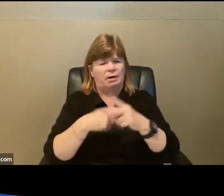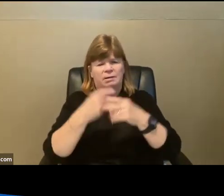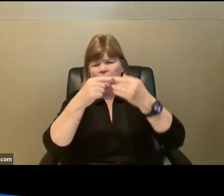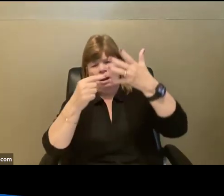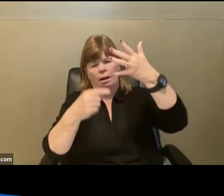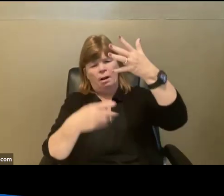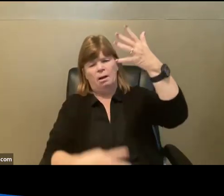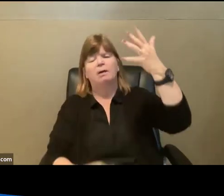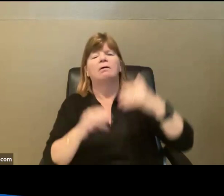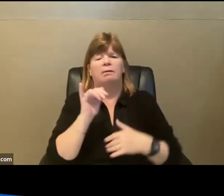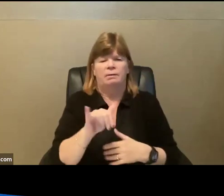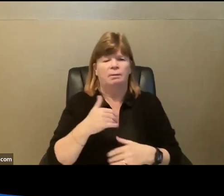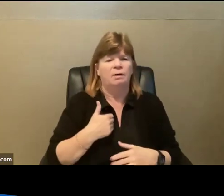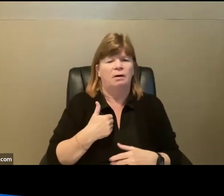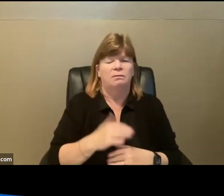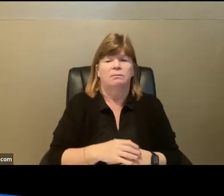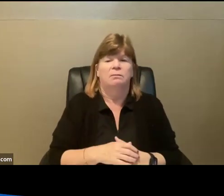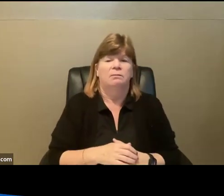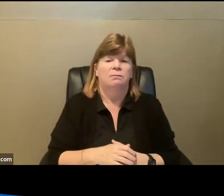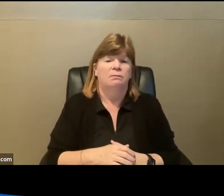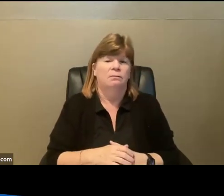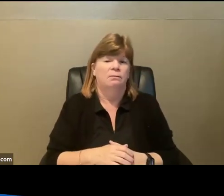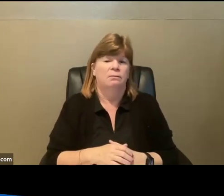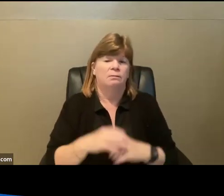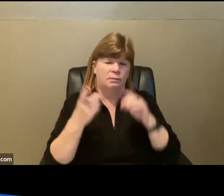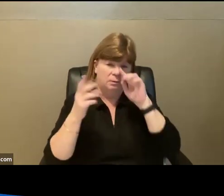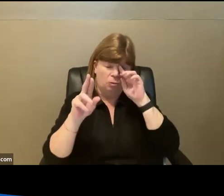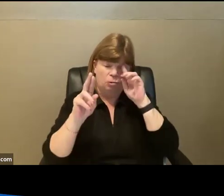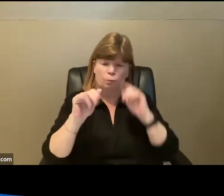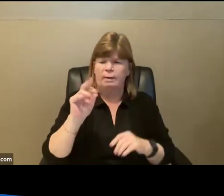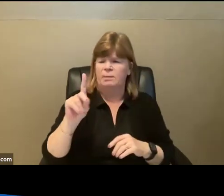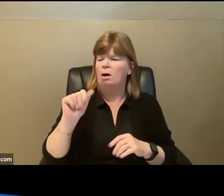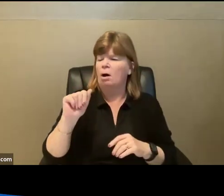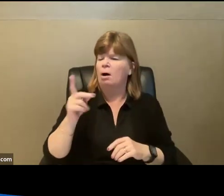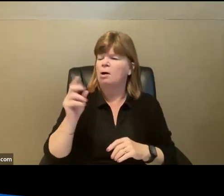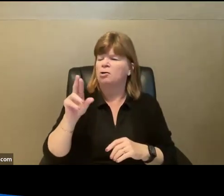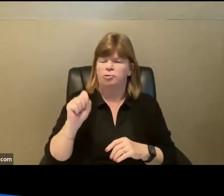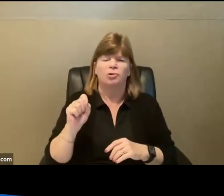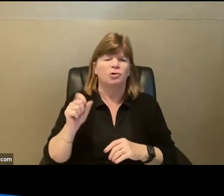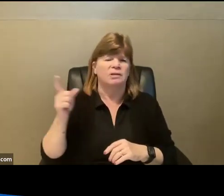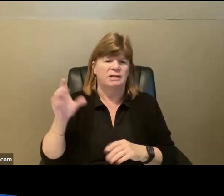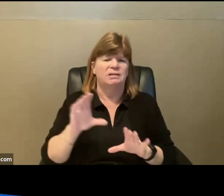Teníamos al Doctor Raymond Onders, que usa el marcapasos diafragmático.